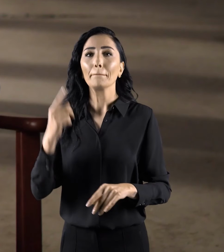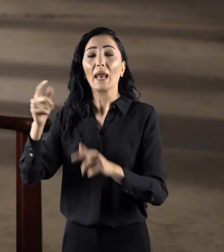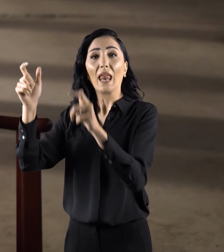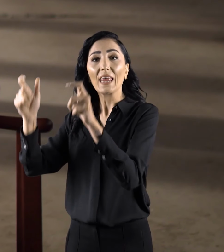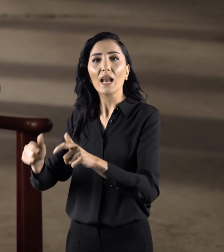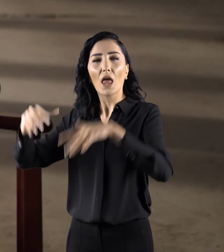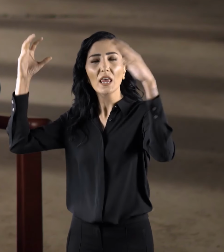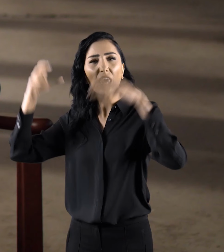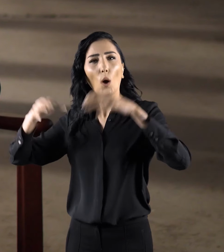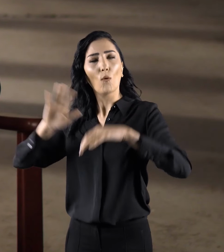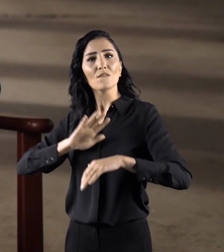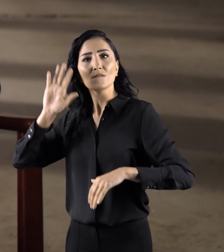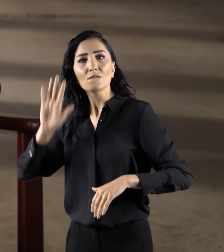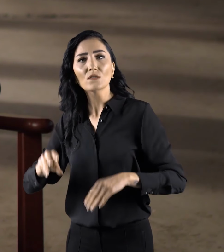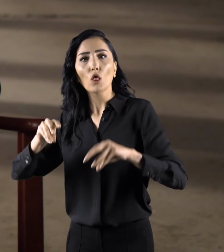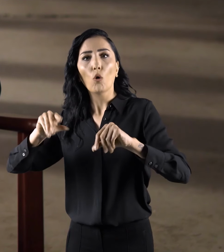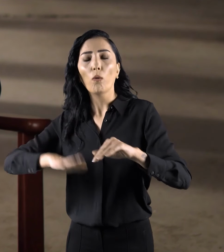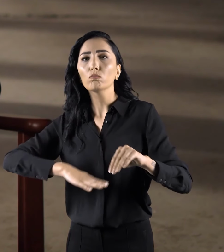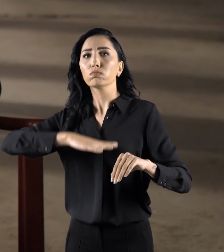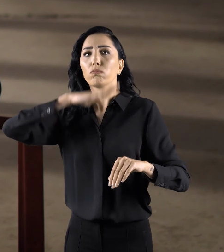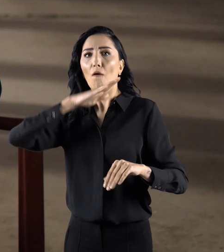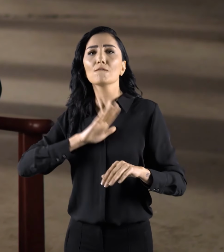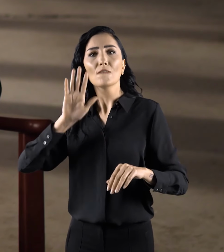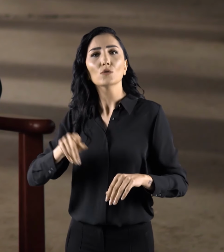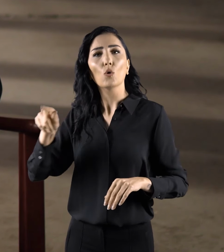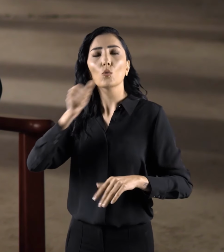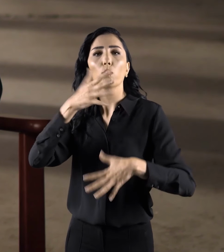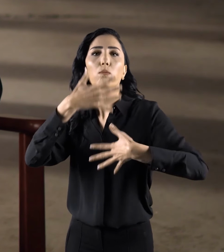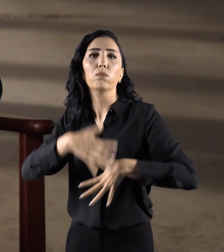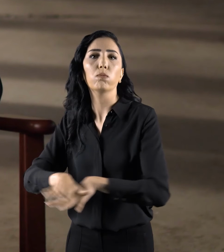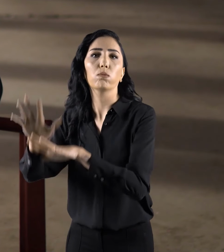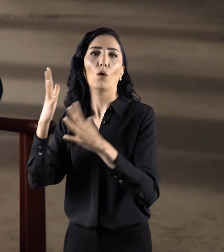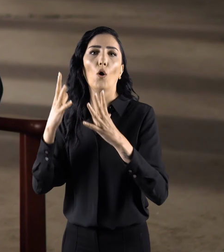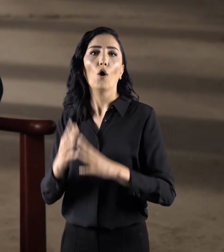Bir yerde yağışlar varsa ve toprak doygun haldeyse orada sel oluşabilir